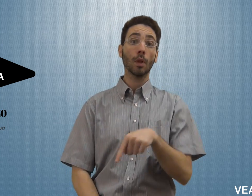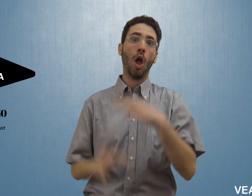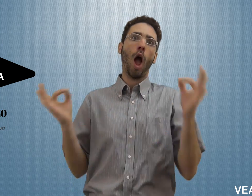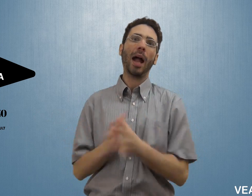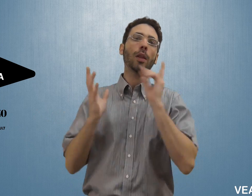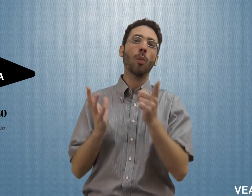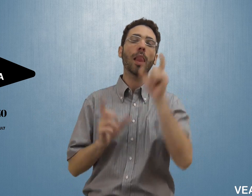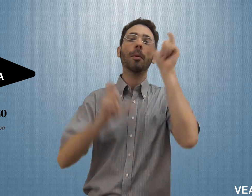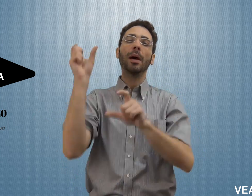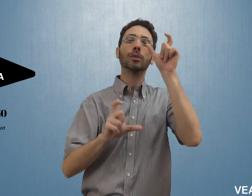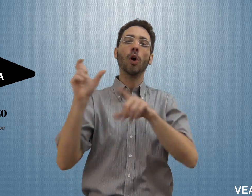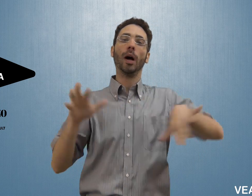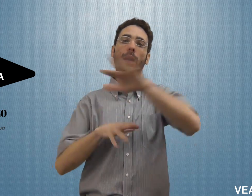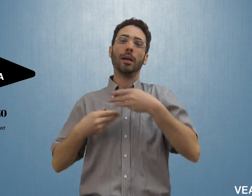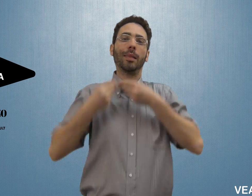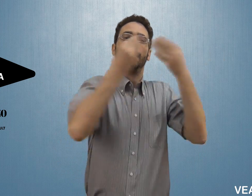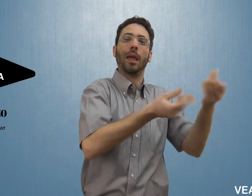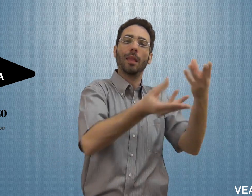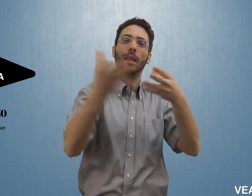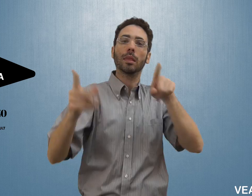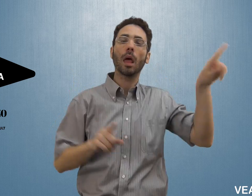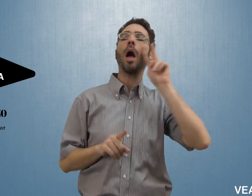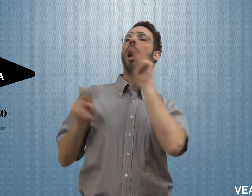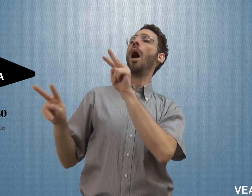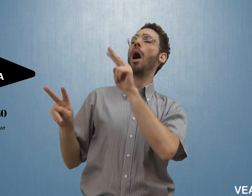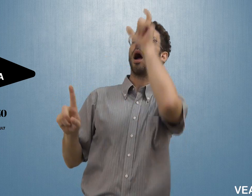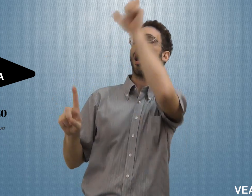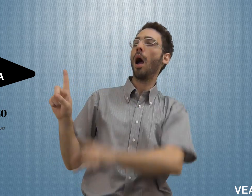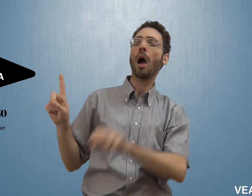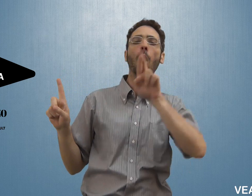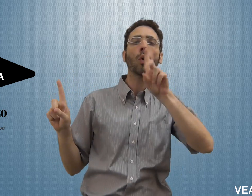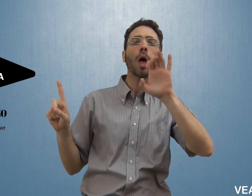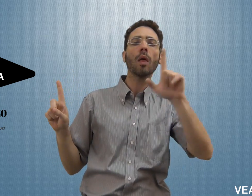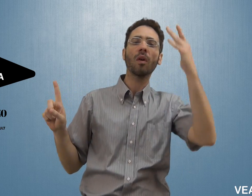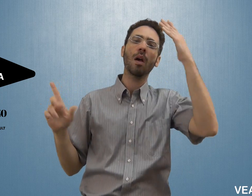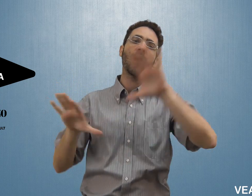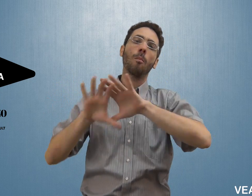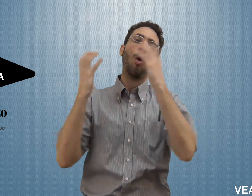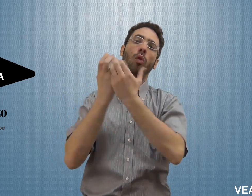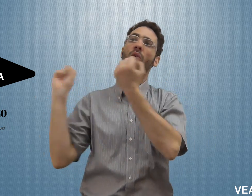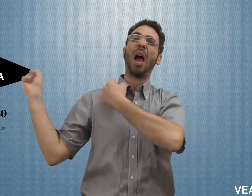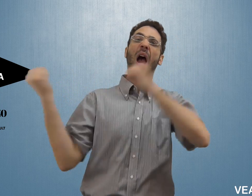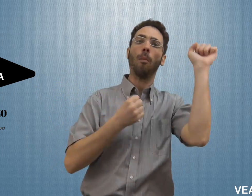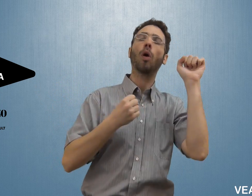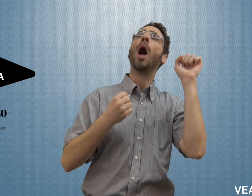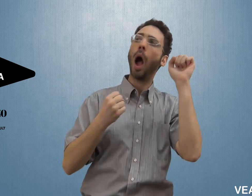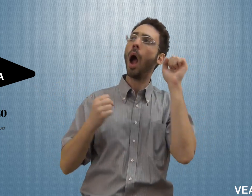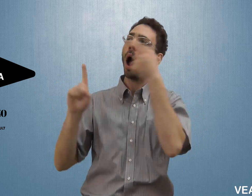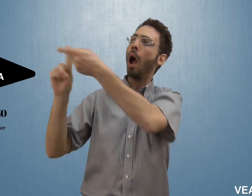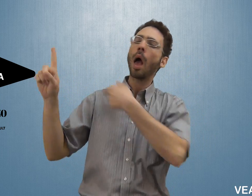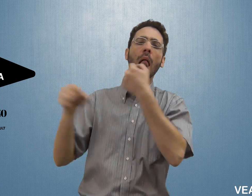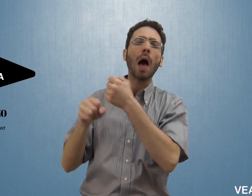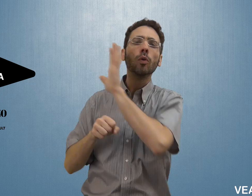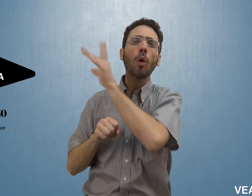offrendo a tutti una bella occasione